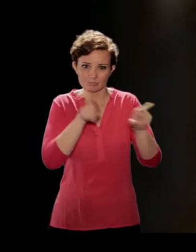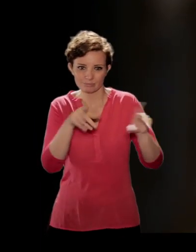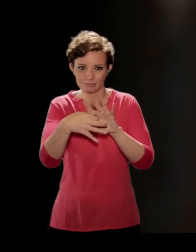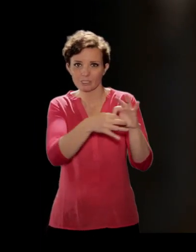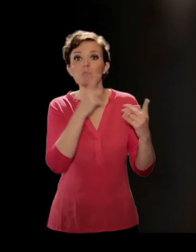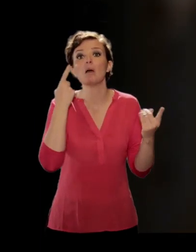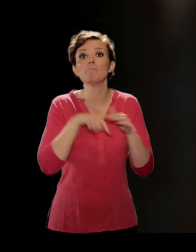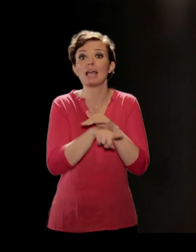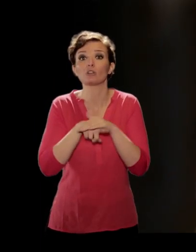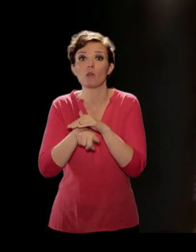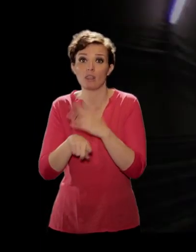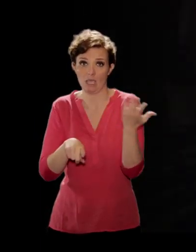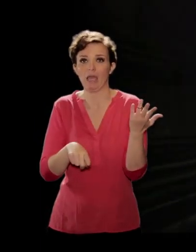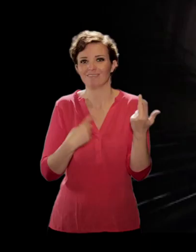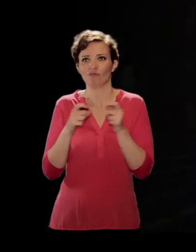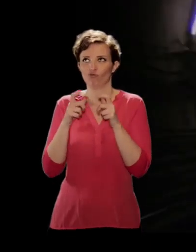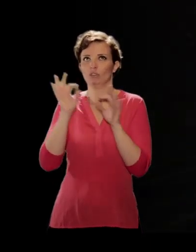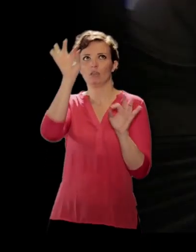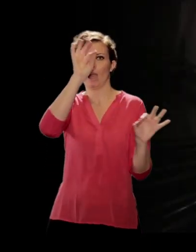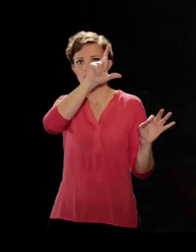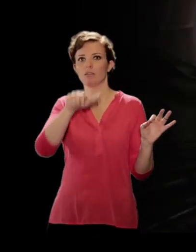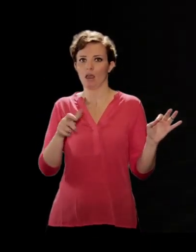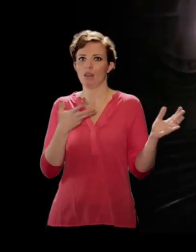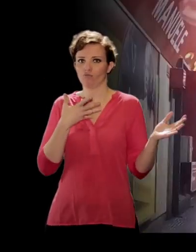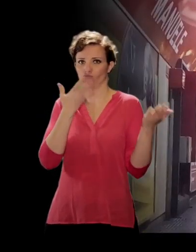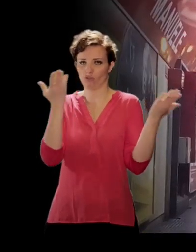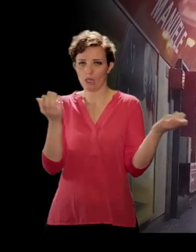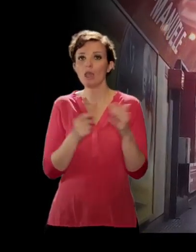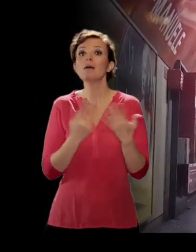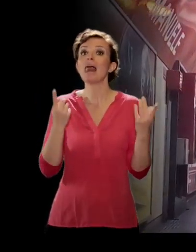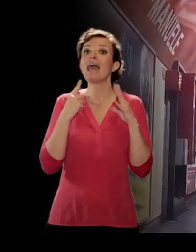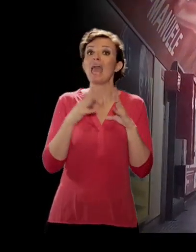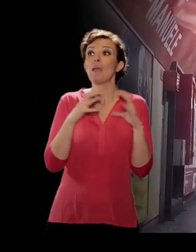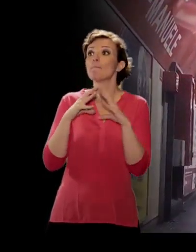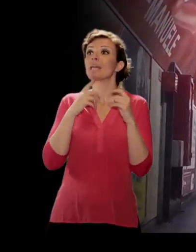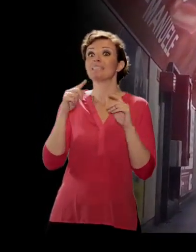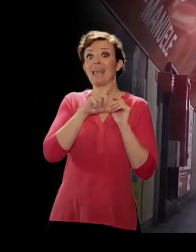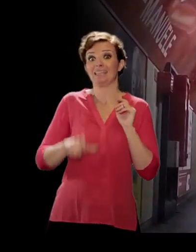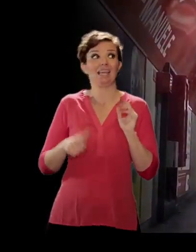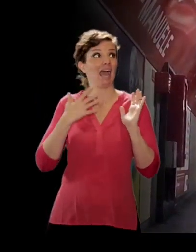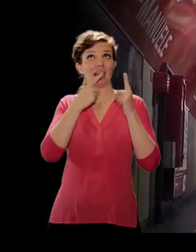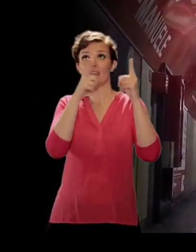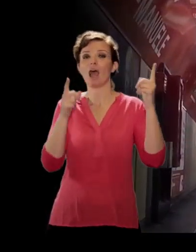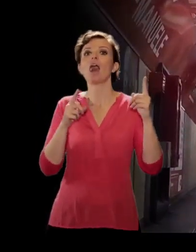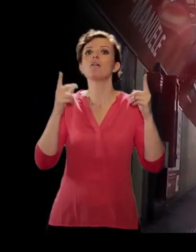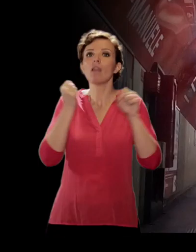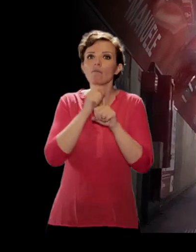Alle metropolitane, che interessano le principali città italiane. Le imprese italiane sono attive in tutto il mondo.